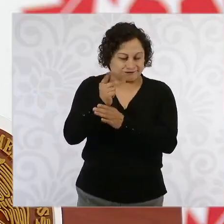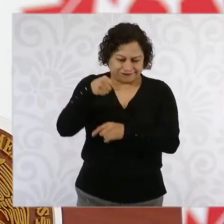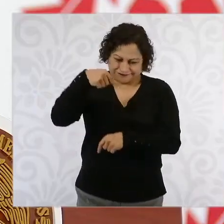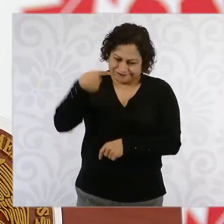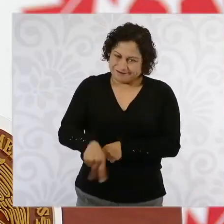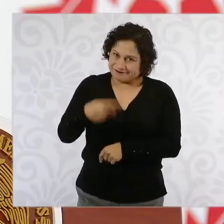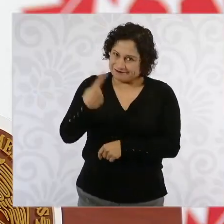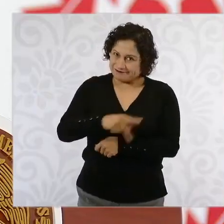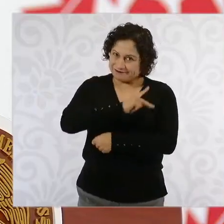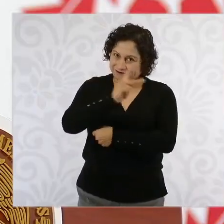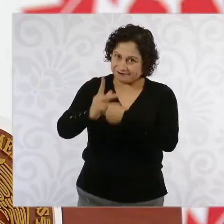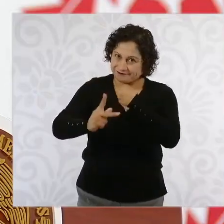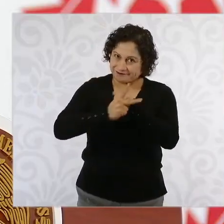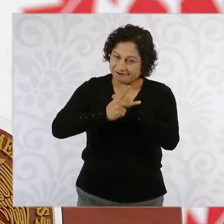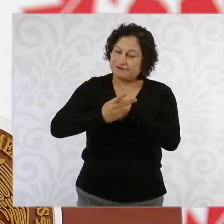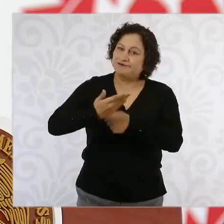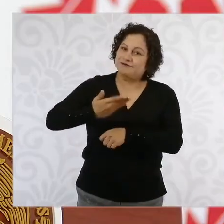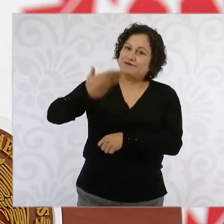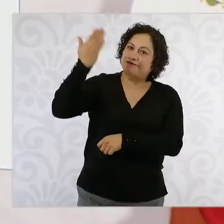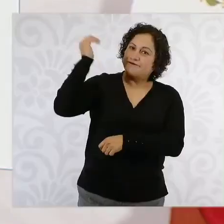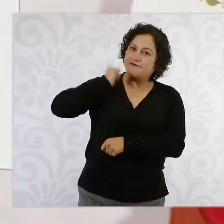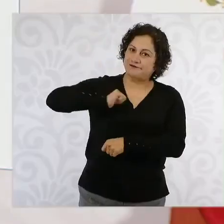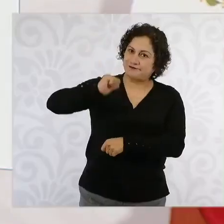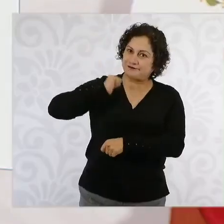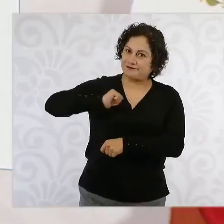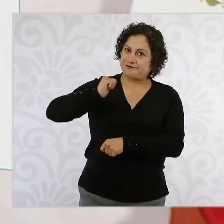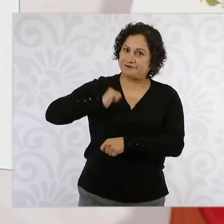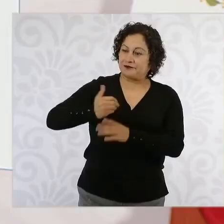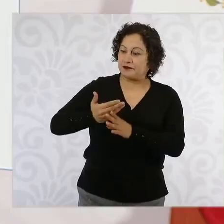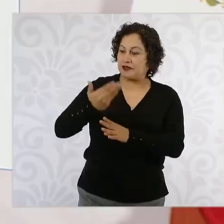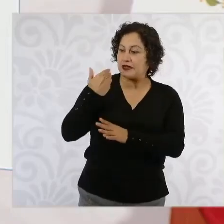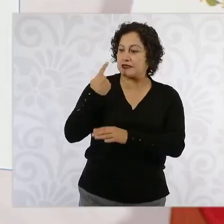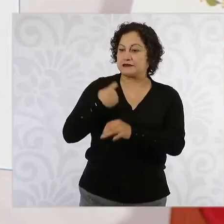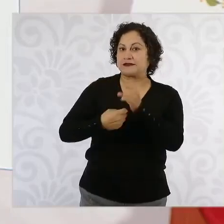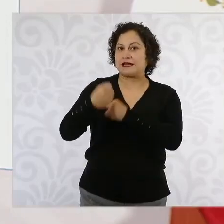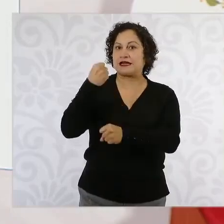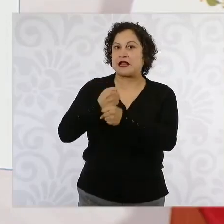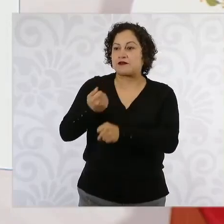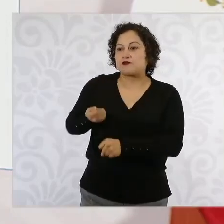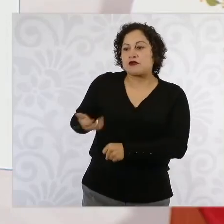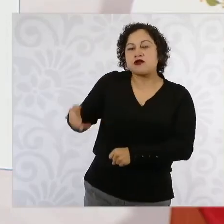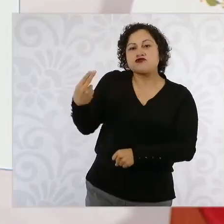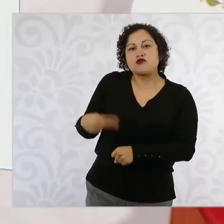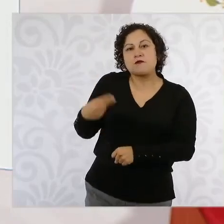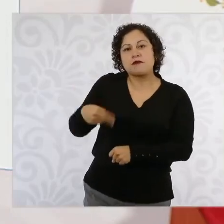del territorio americano que en el siglo pasado le llamaron Mesoamérica pero que va de la mano